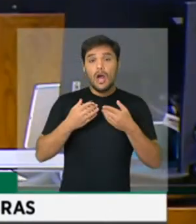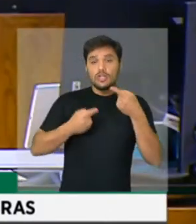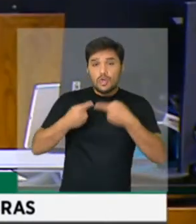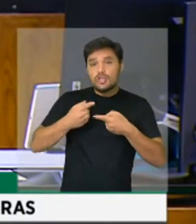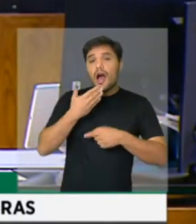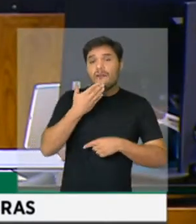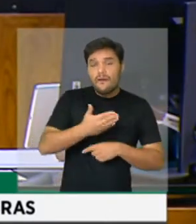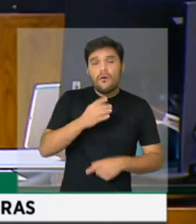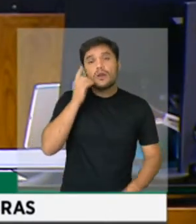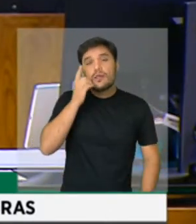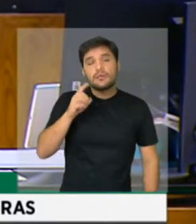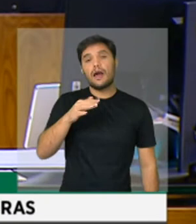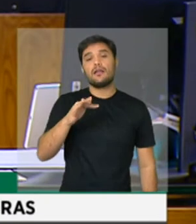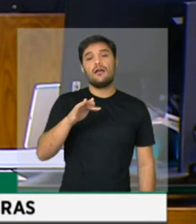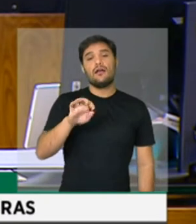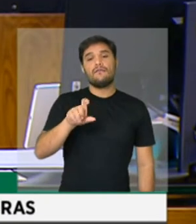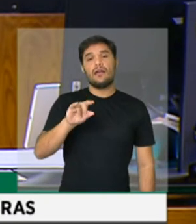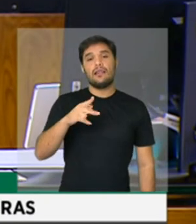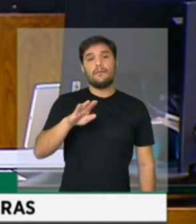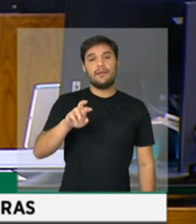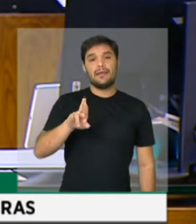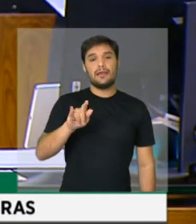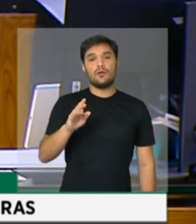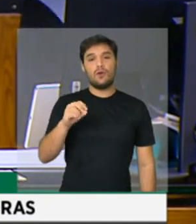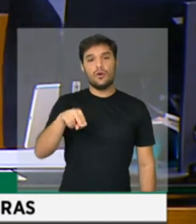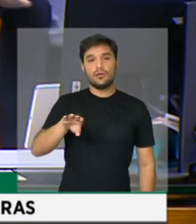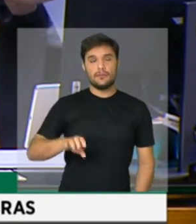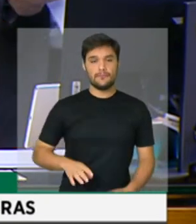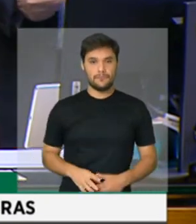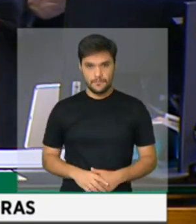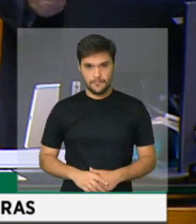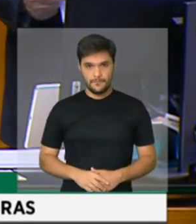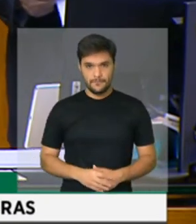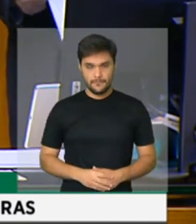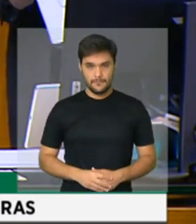PRAF LUÍS MIRANDA ESTÁ ?